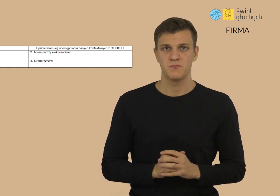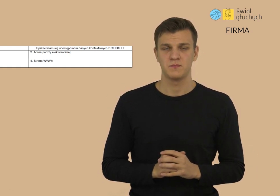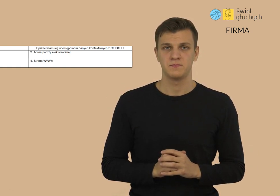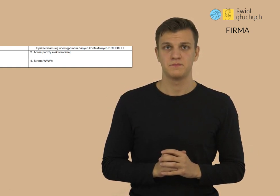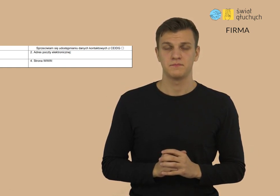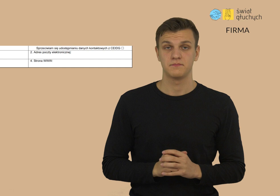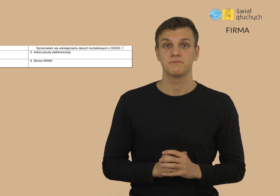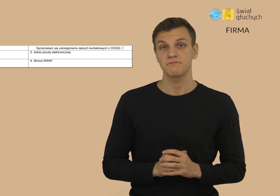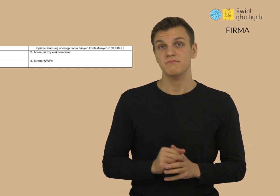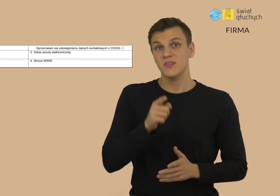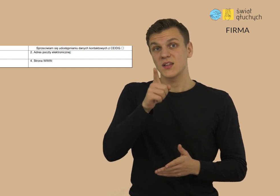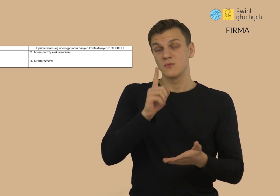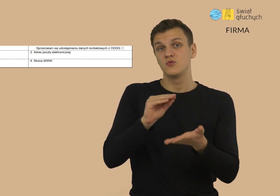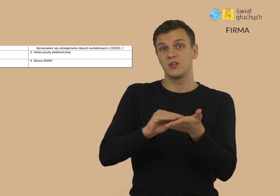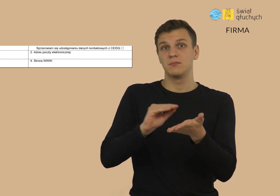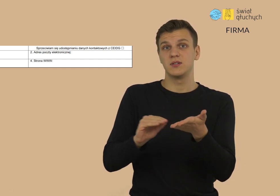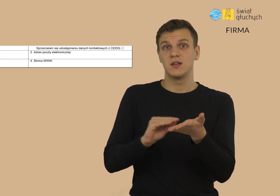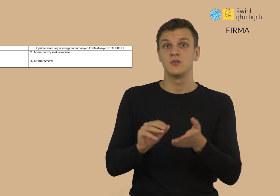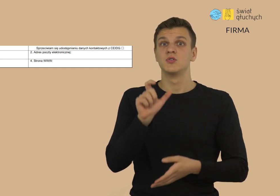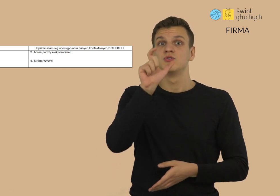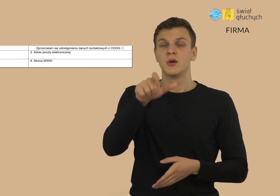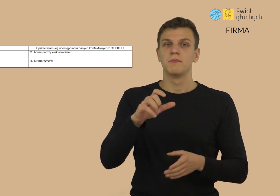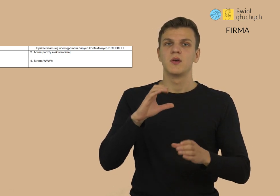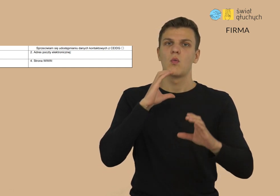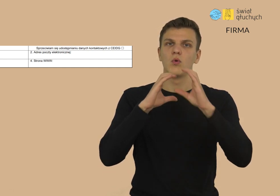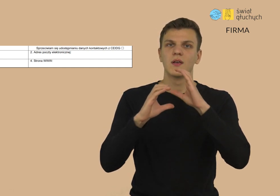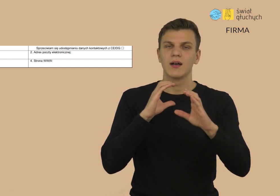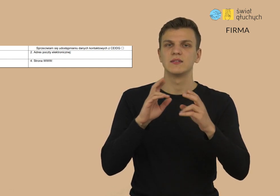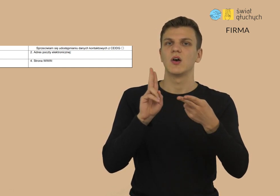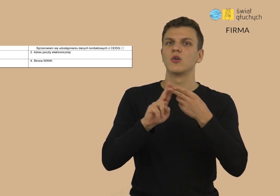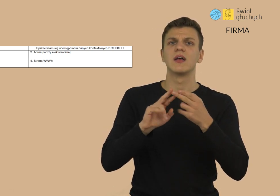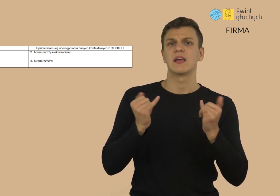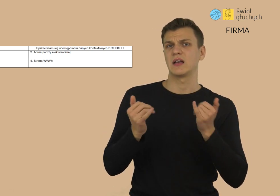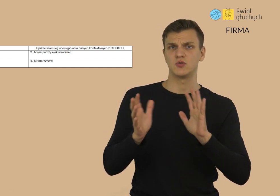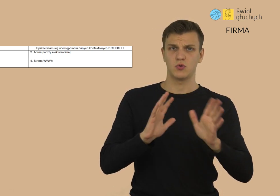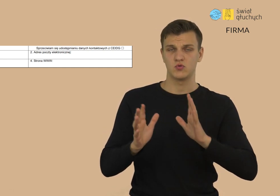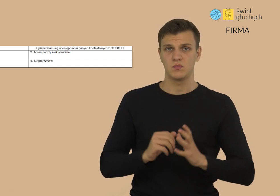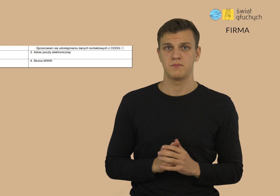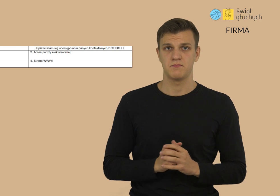Wpisujesz tutaj dane oraz sposób kontaktu z Tobą.